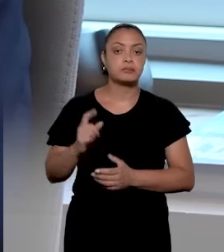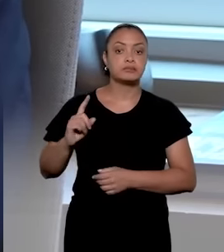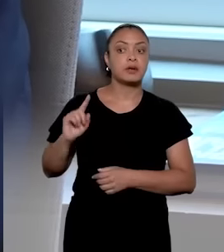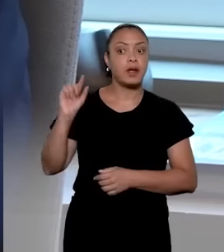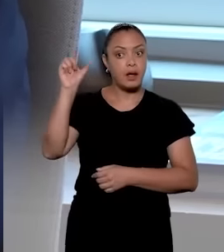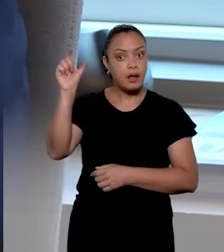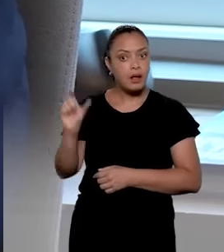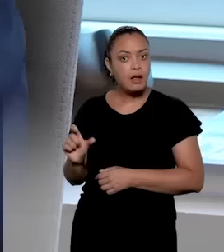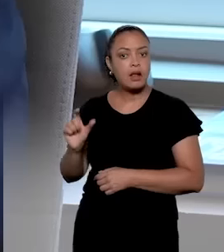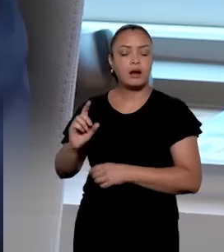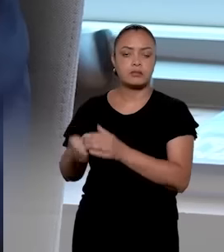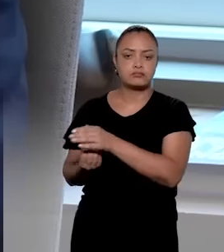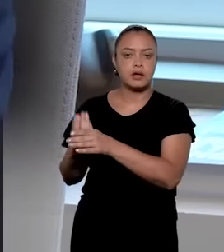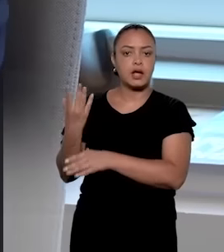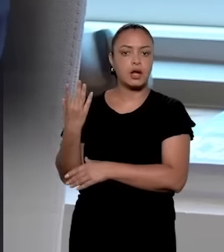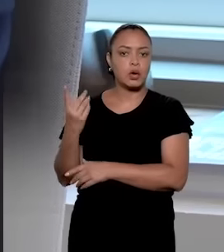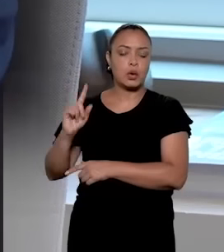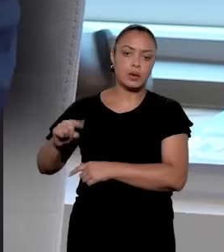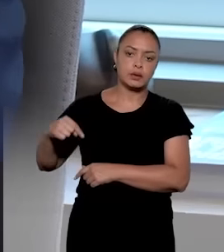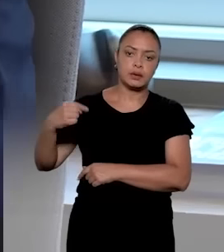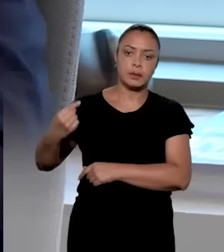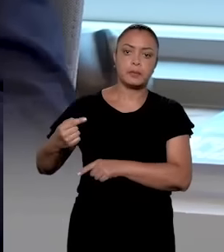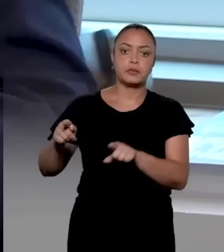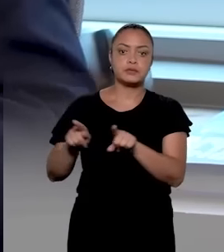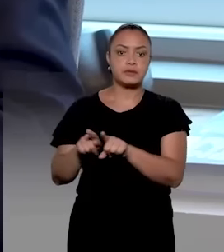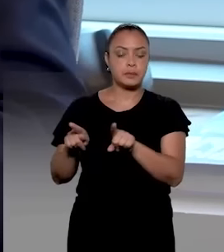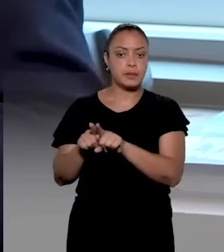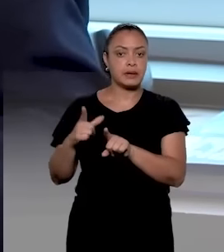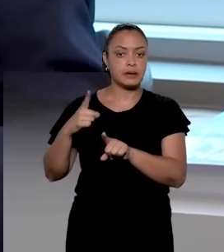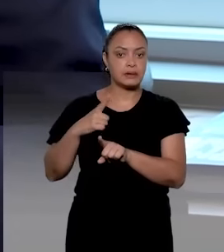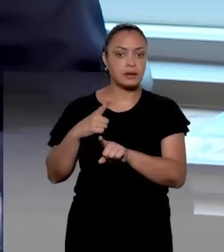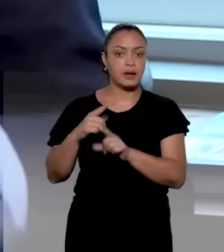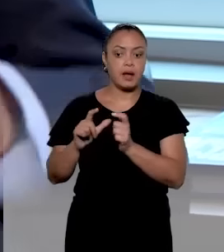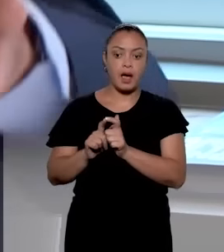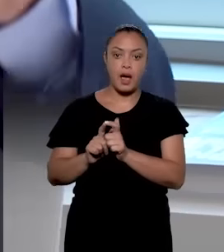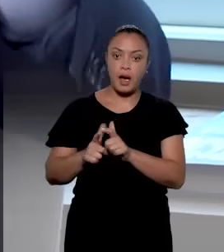que mais tarde Alysson Paolinelli deu uma dimensão fantástica, abrindo o Cerrado